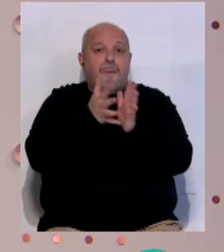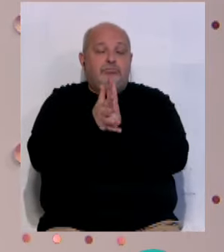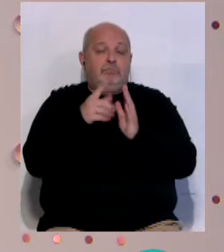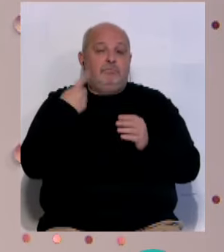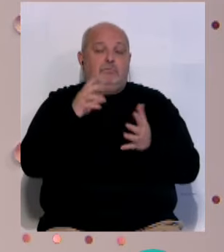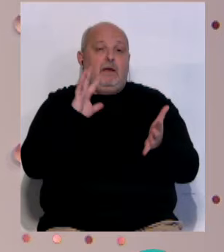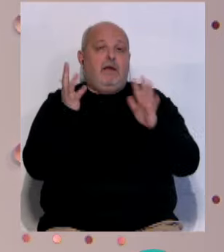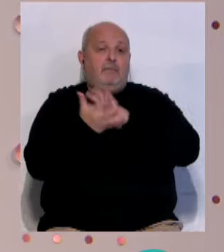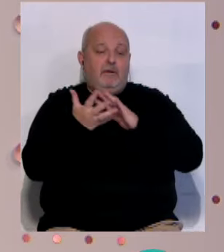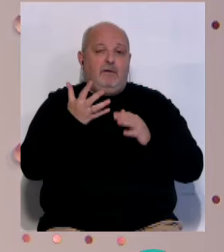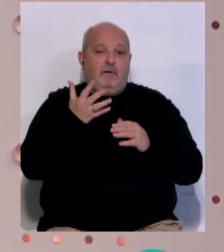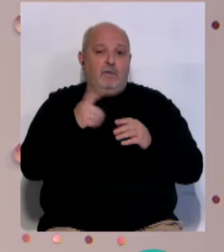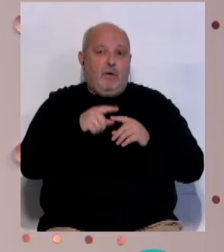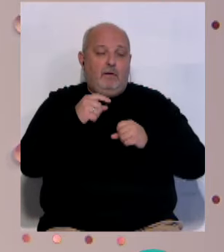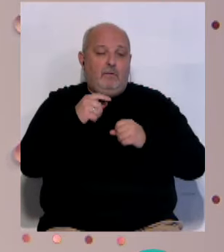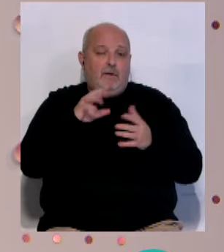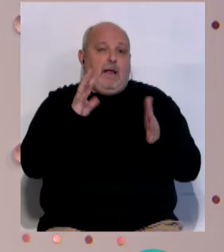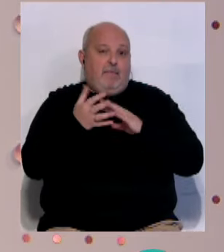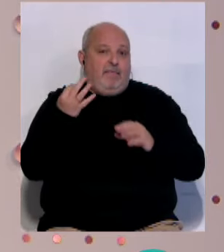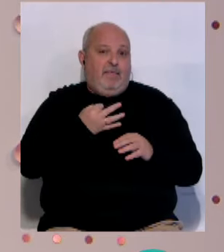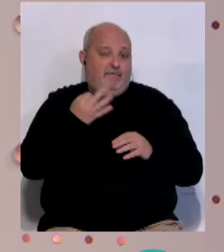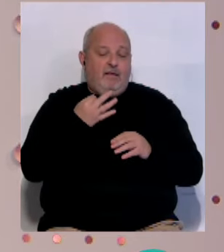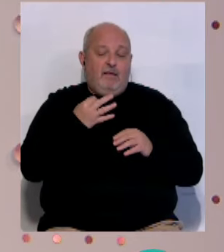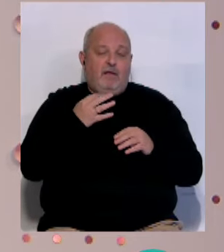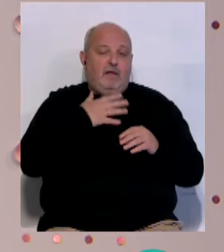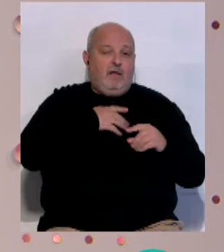que todos empiecen a remar en la misma dirección que tanto el Míster como aquellos jugadores que